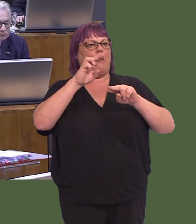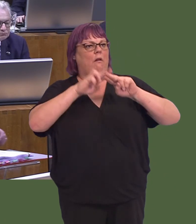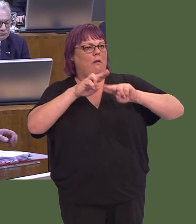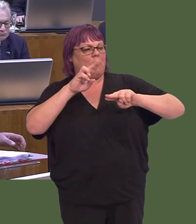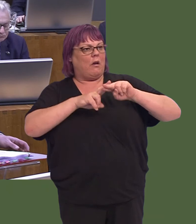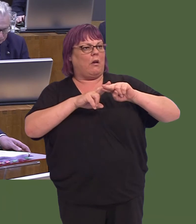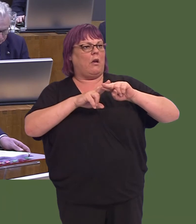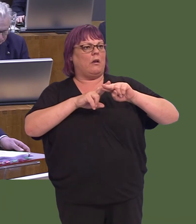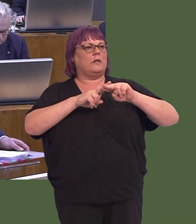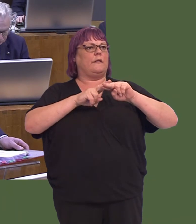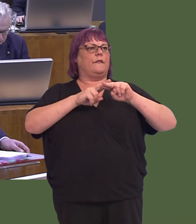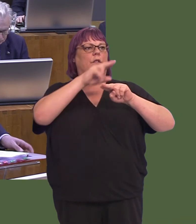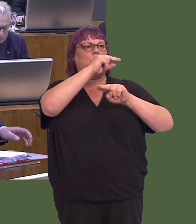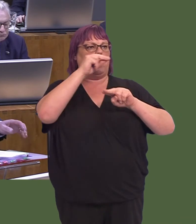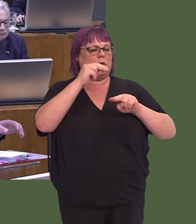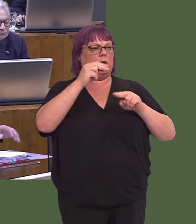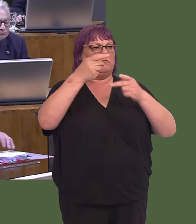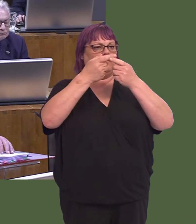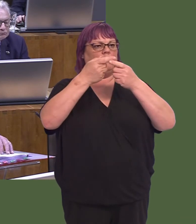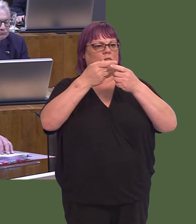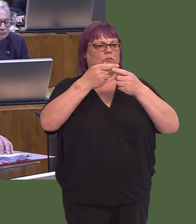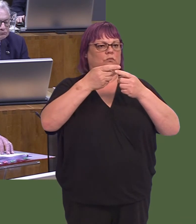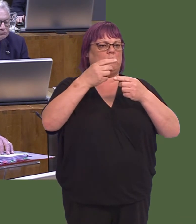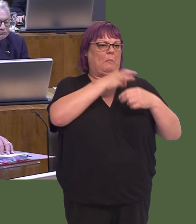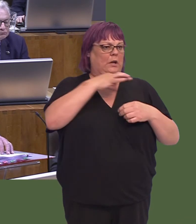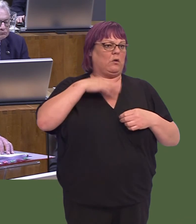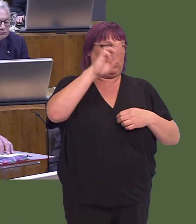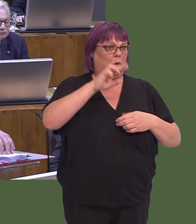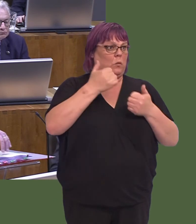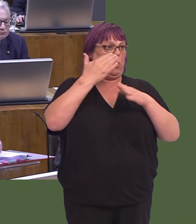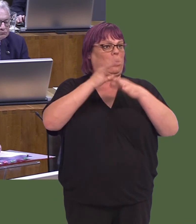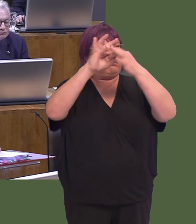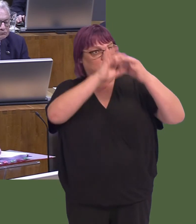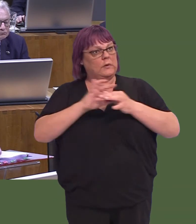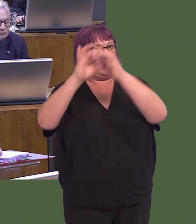Rydym niín gweithio gydaír prifysgolion ar gynigion i ddarparu addysg feddygol gynaliadwy yn y gogledd.